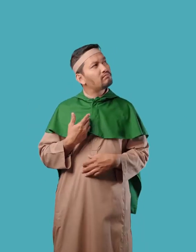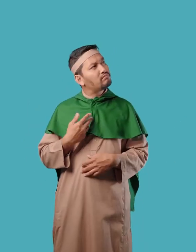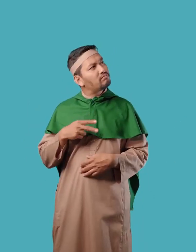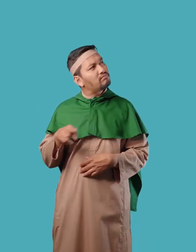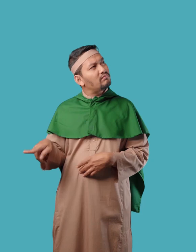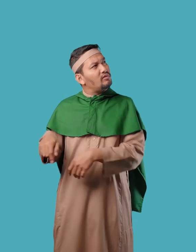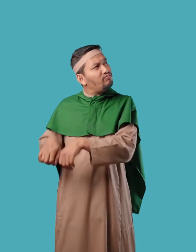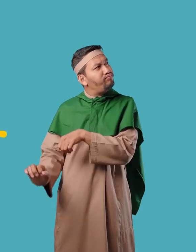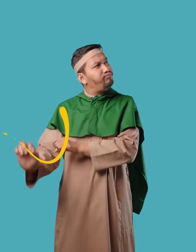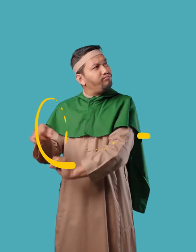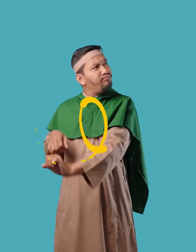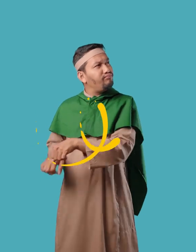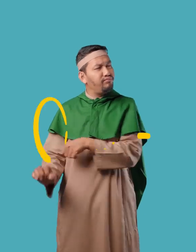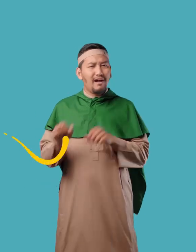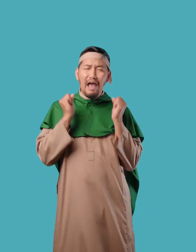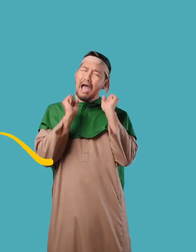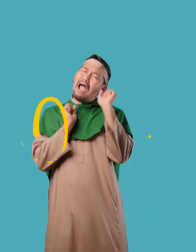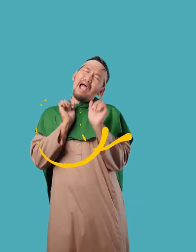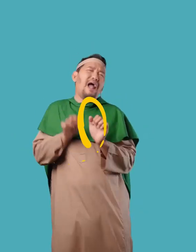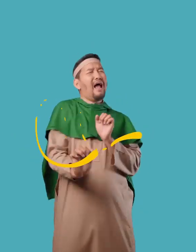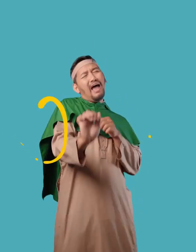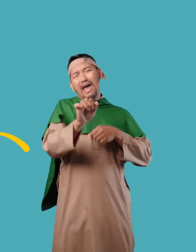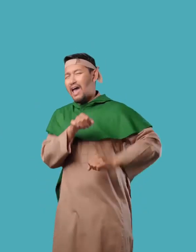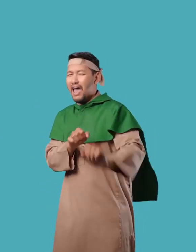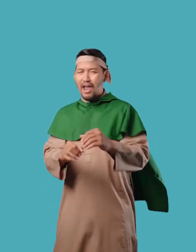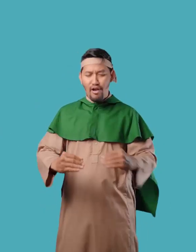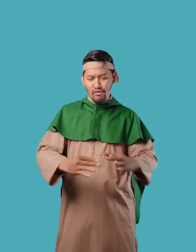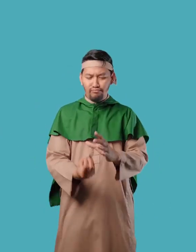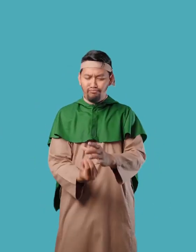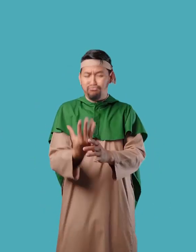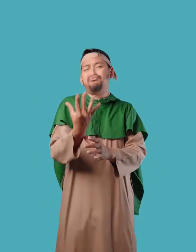Tiba-tiba, muncullah sumber air yang dinamakan zam-zam